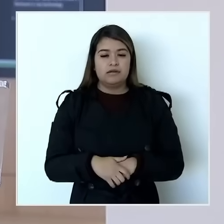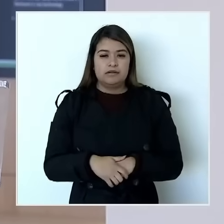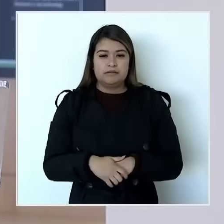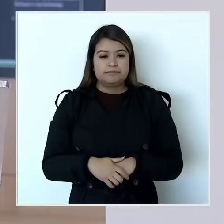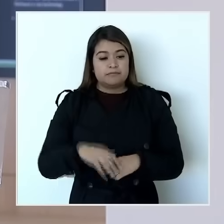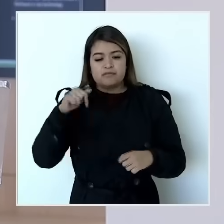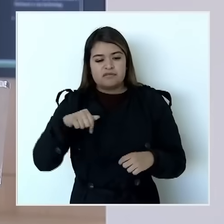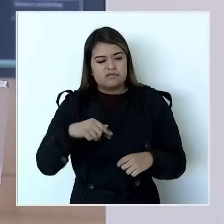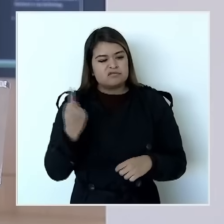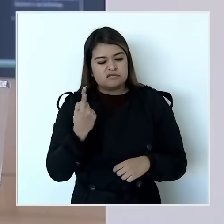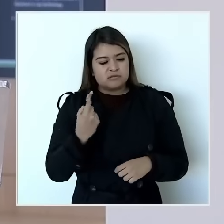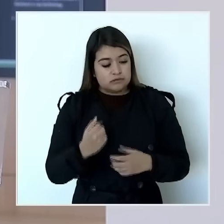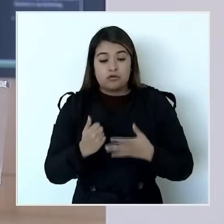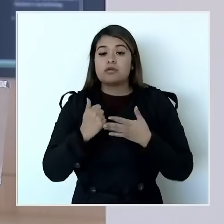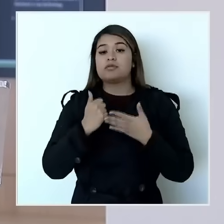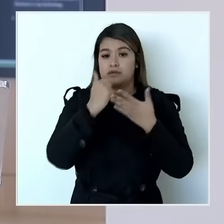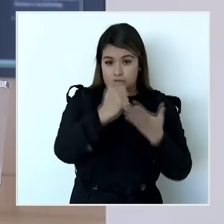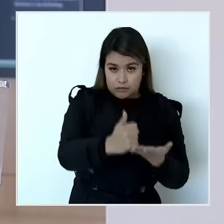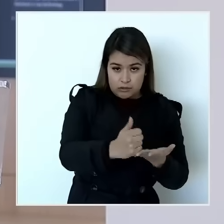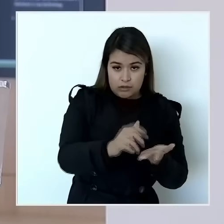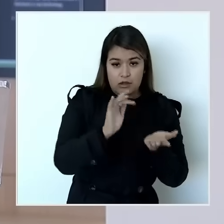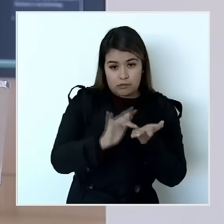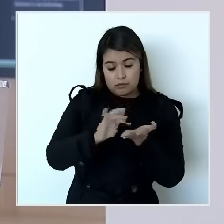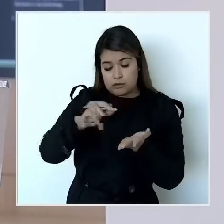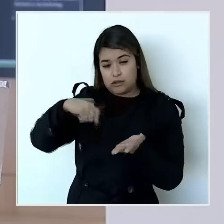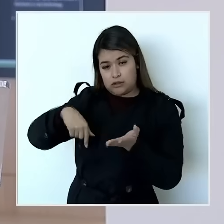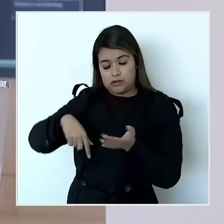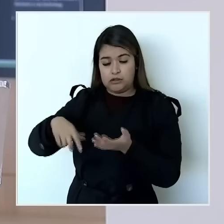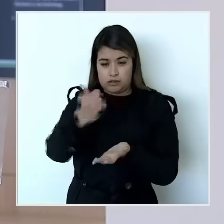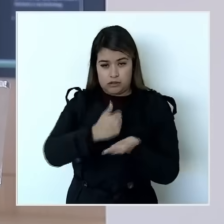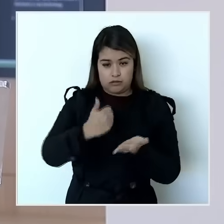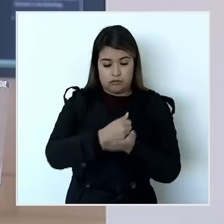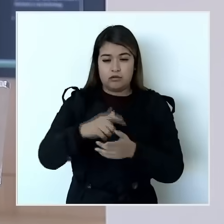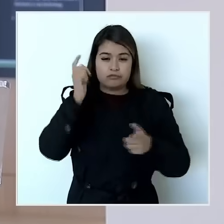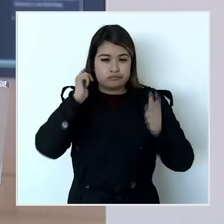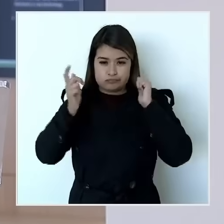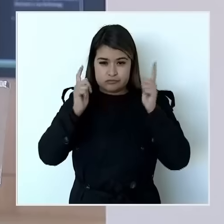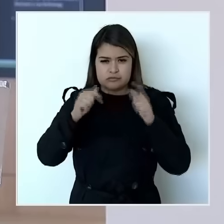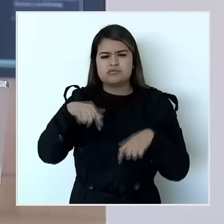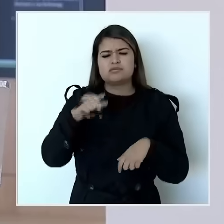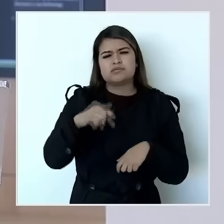local, ya que durante la construcción de esta importante obra se generaron más de